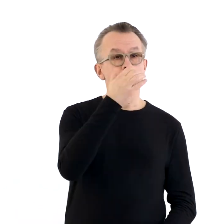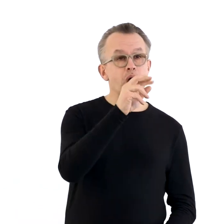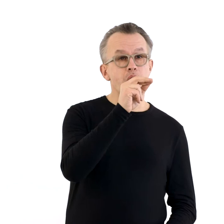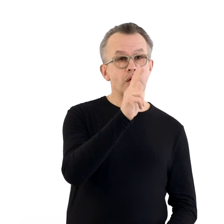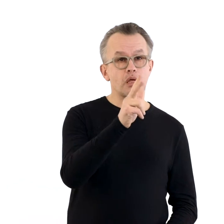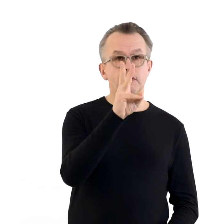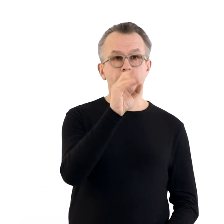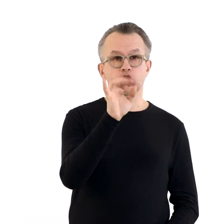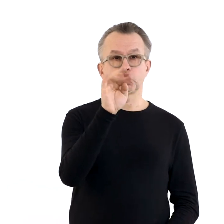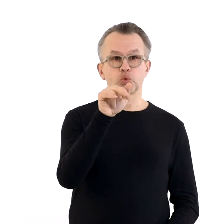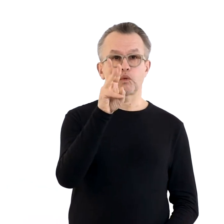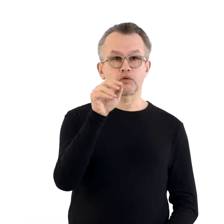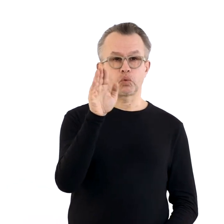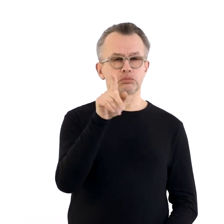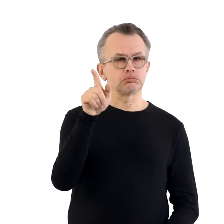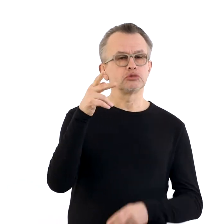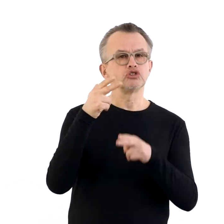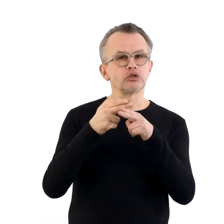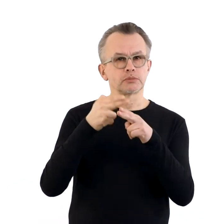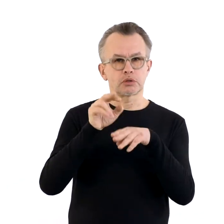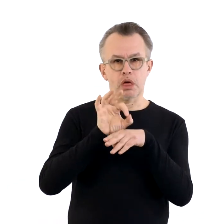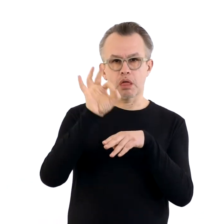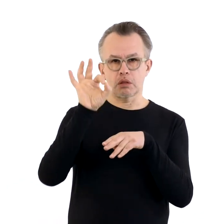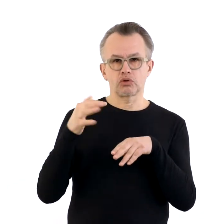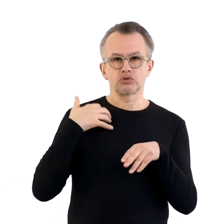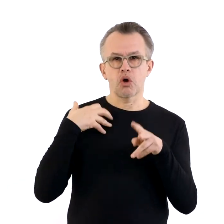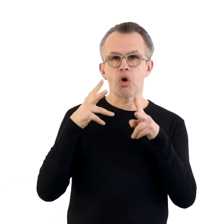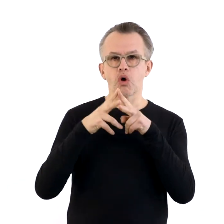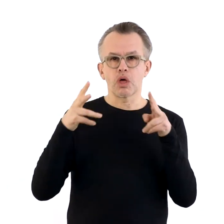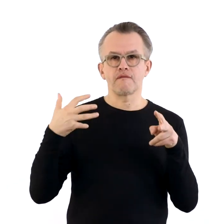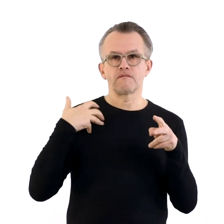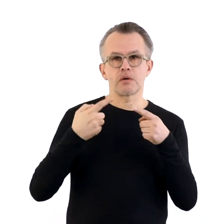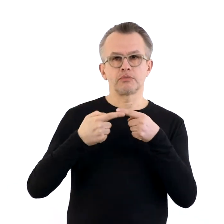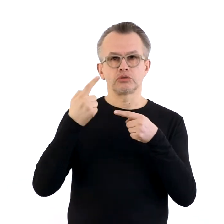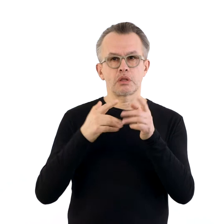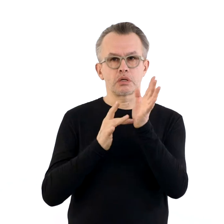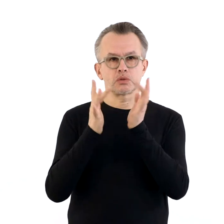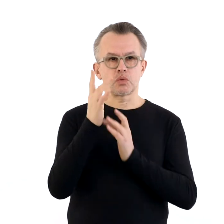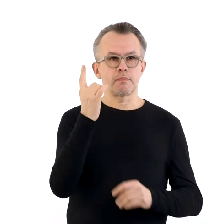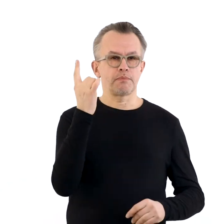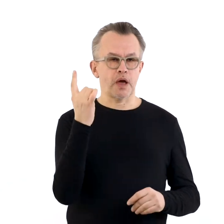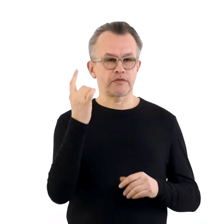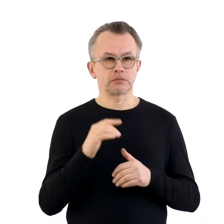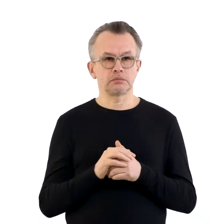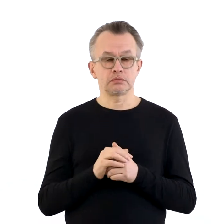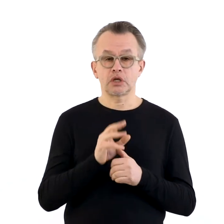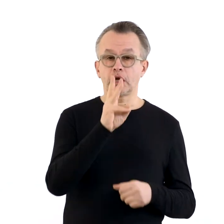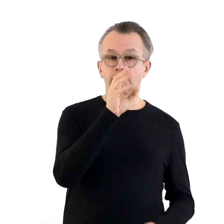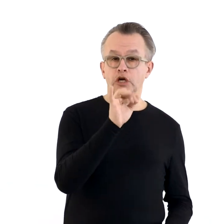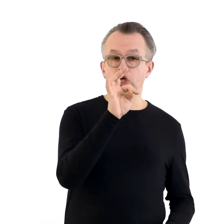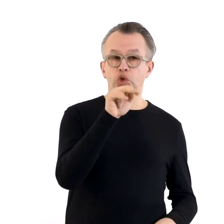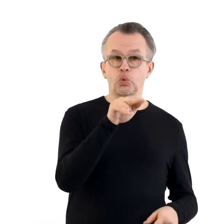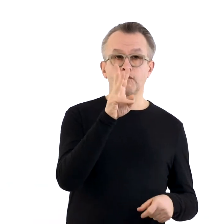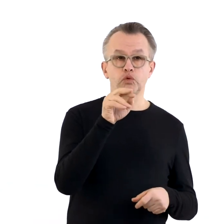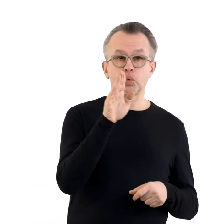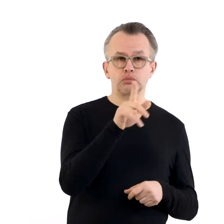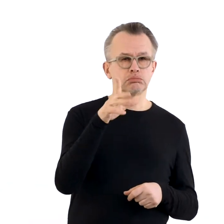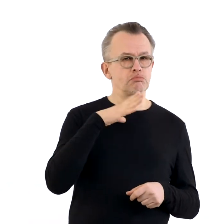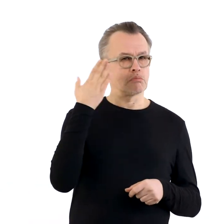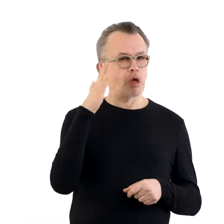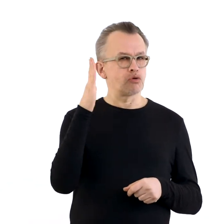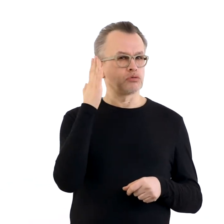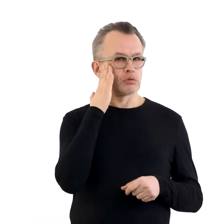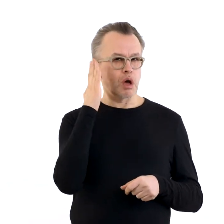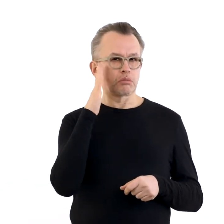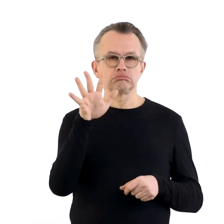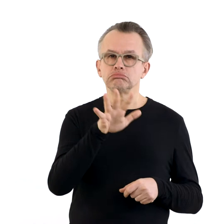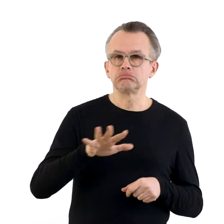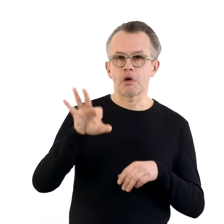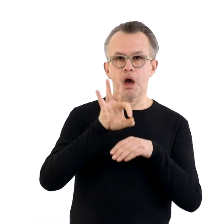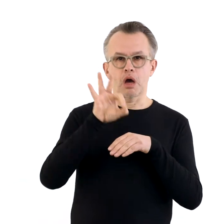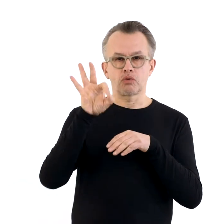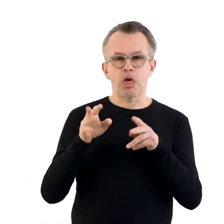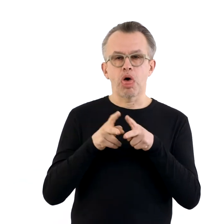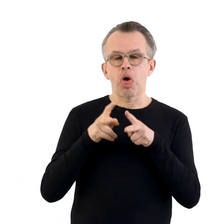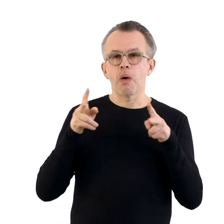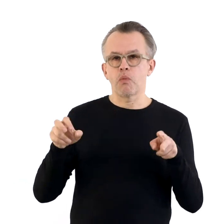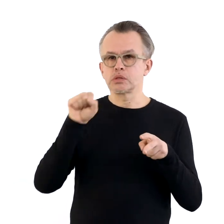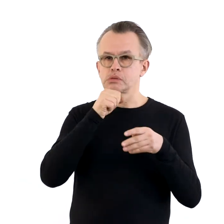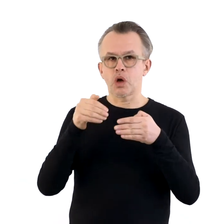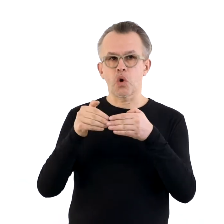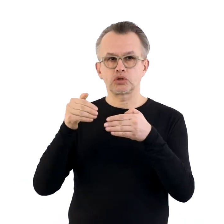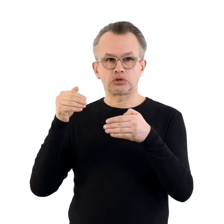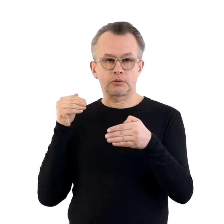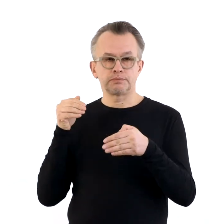Jednym z najbardziej znanym architektów starożytnych był Marek Witruwiusz – rzymski architekt żyjący w I w. p.n.e.